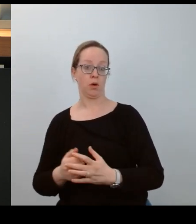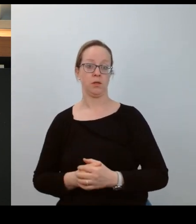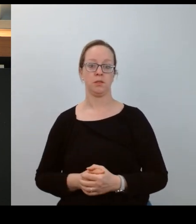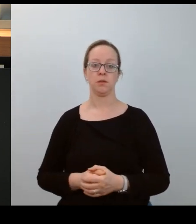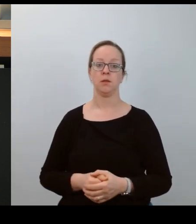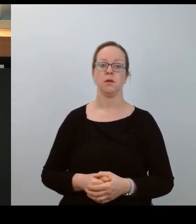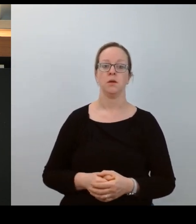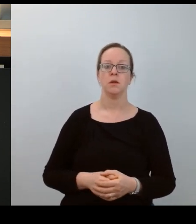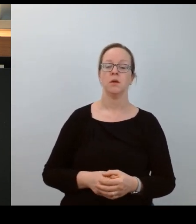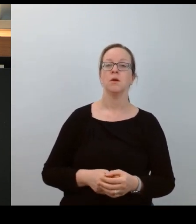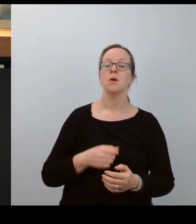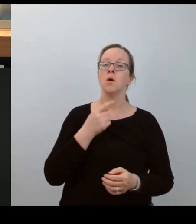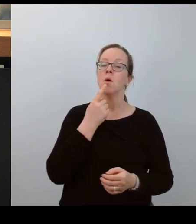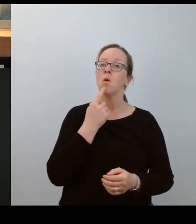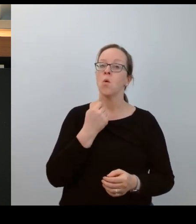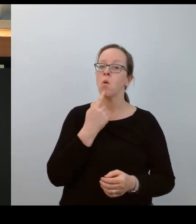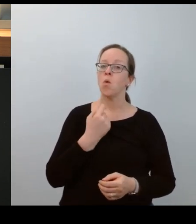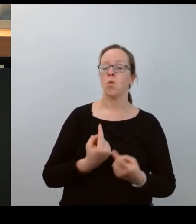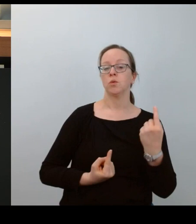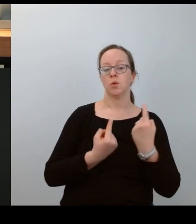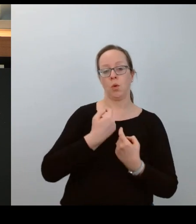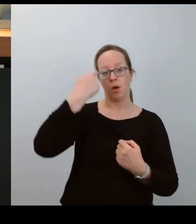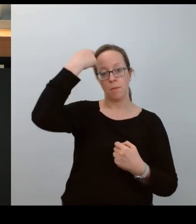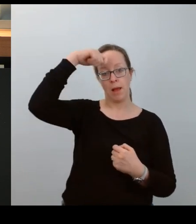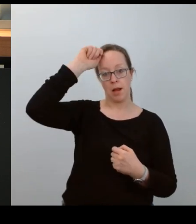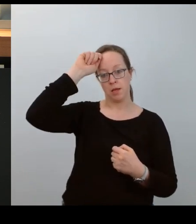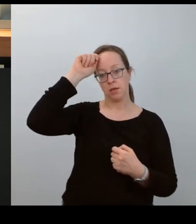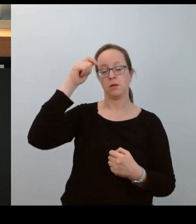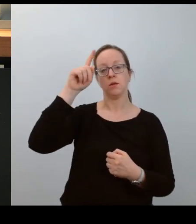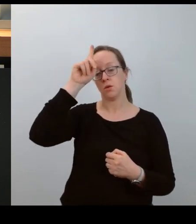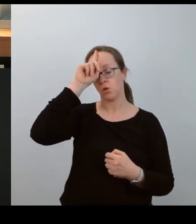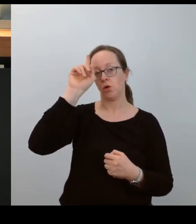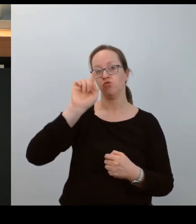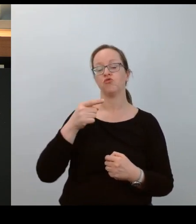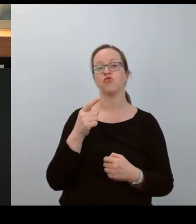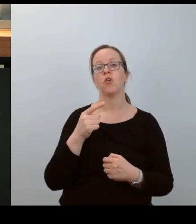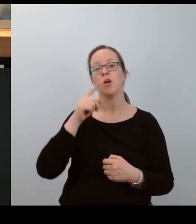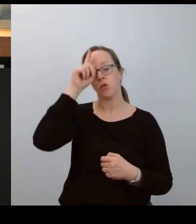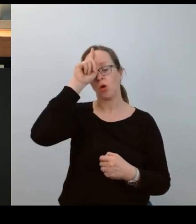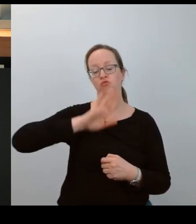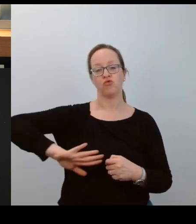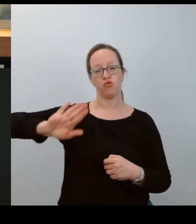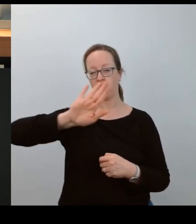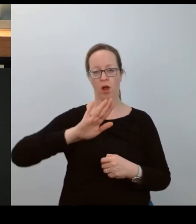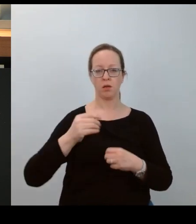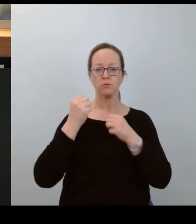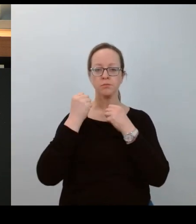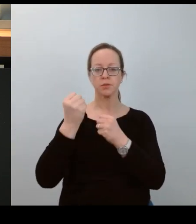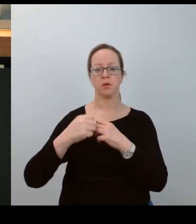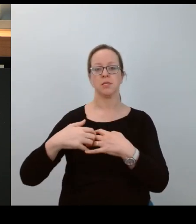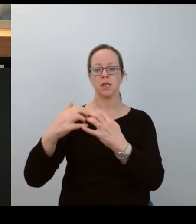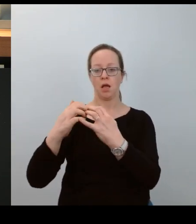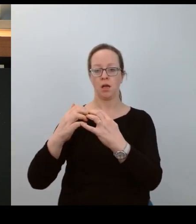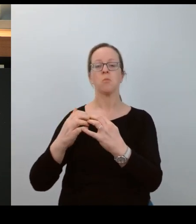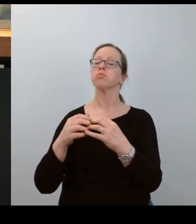2020 geriet der Einsatz von Videokonferenzen in den Fokus der Datenschützer. Das hat Frau Kampp angedeutet. Videokonferenzen